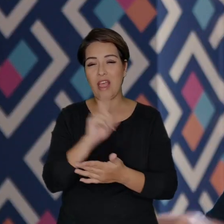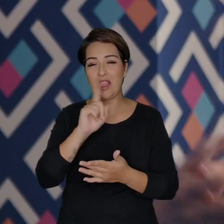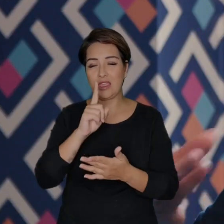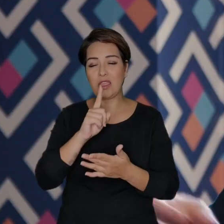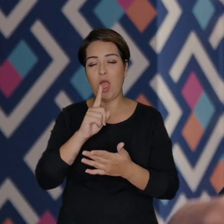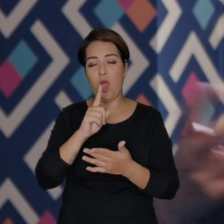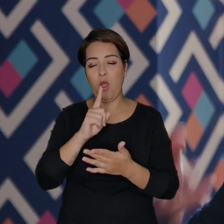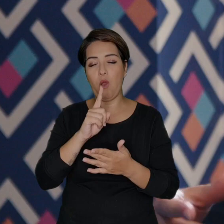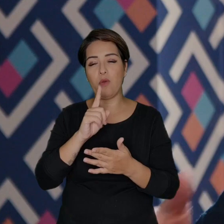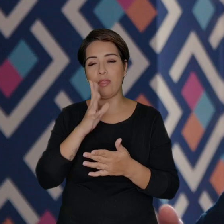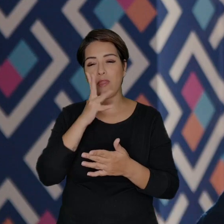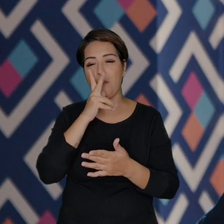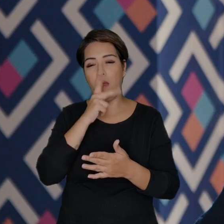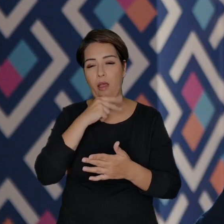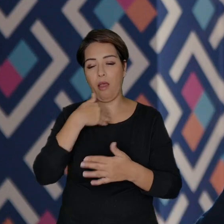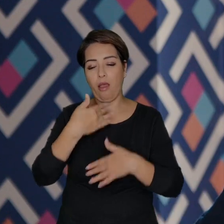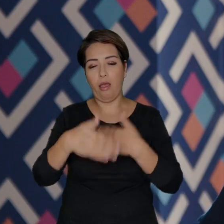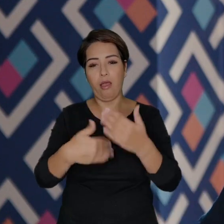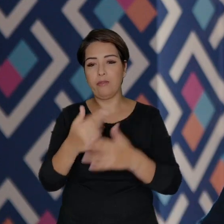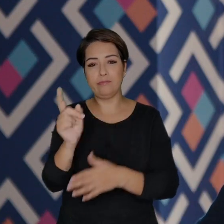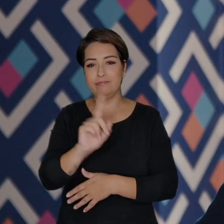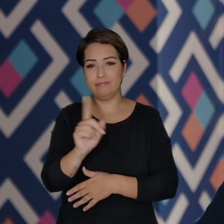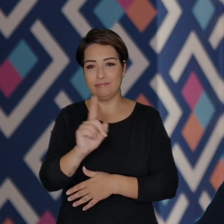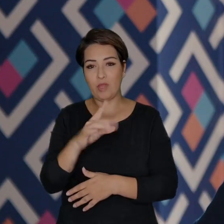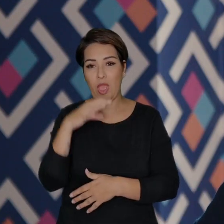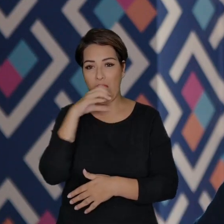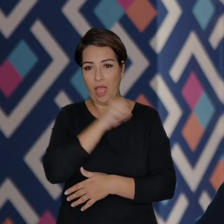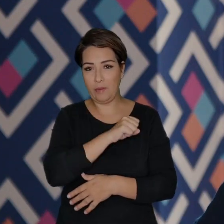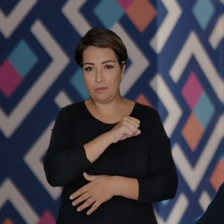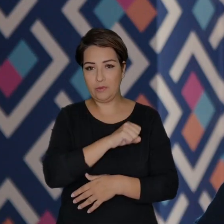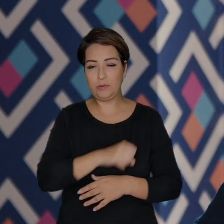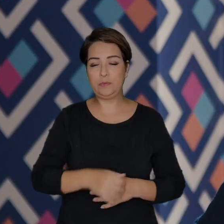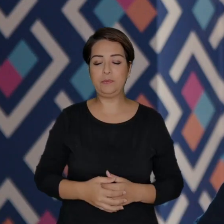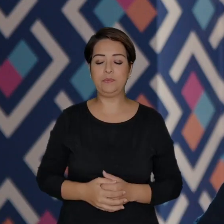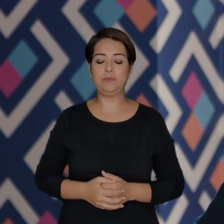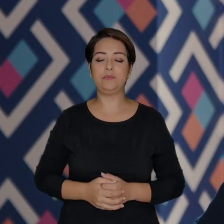Não é tão durável a roupa do fast fashion.